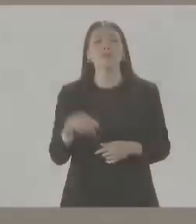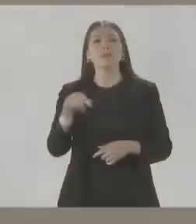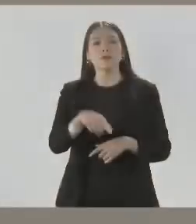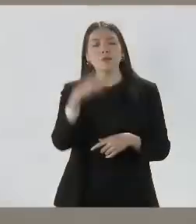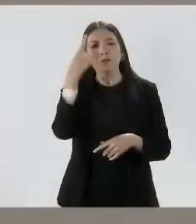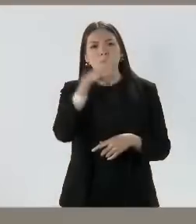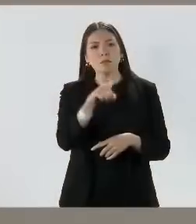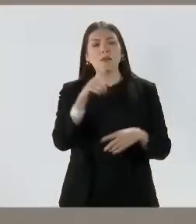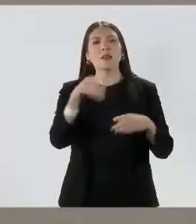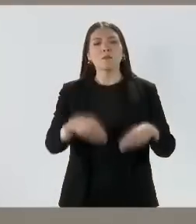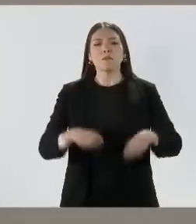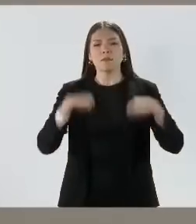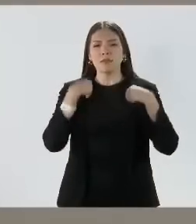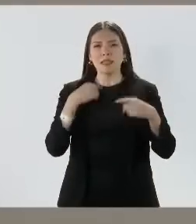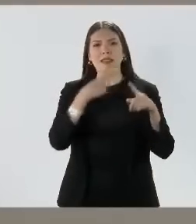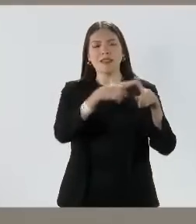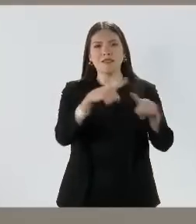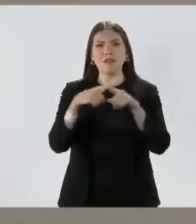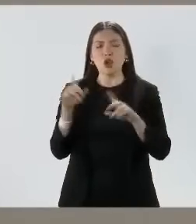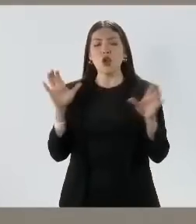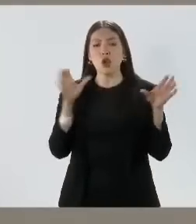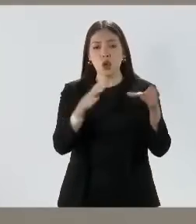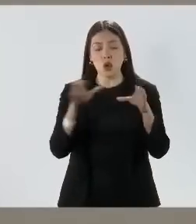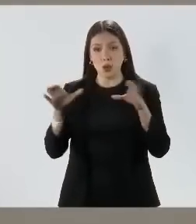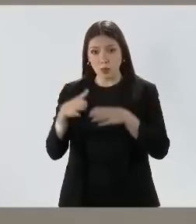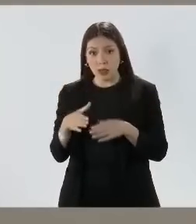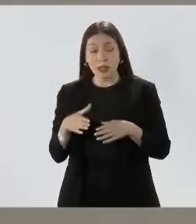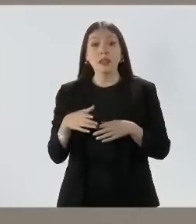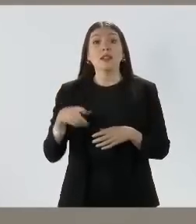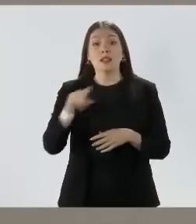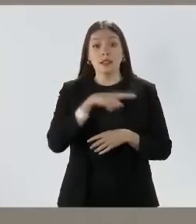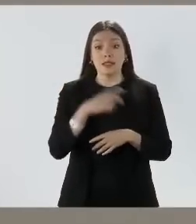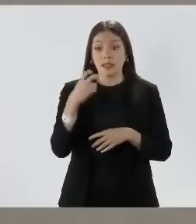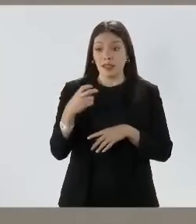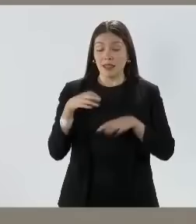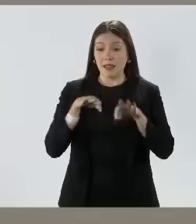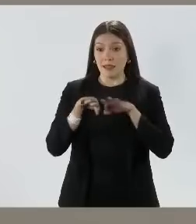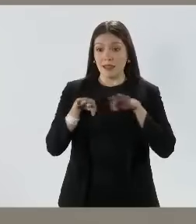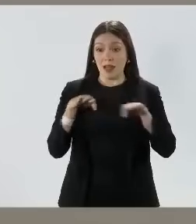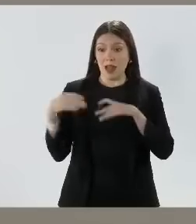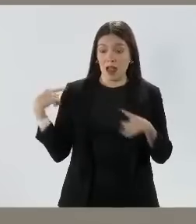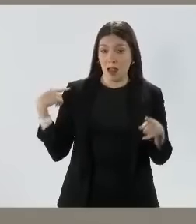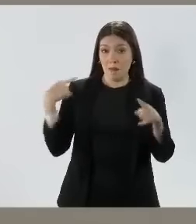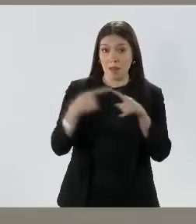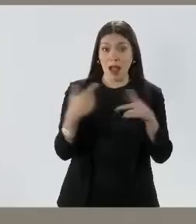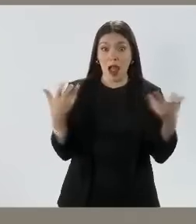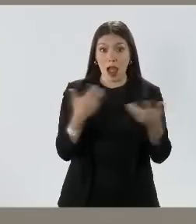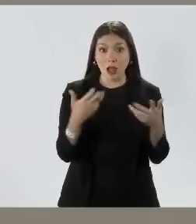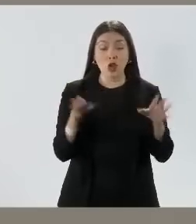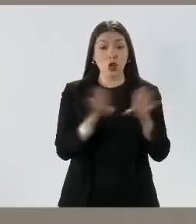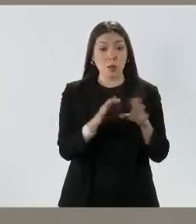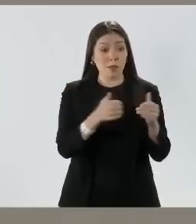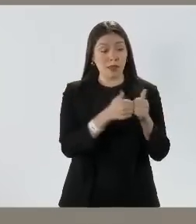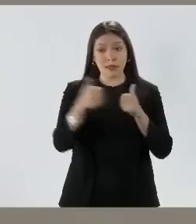las acciones que hemos realizado Durante este tiempo son un evento aislado Define el actuar